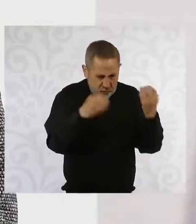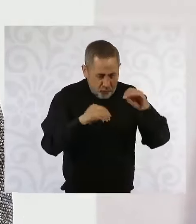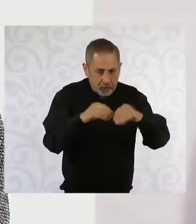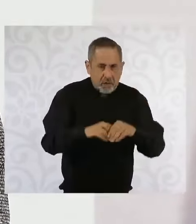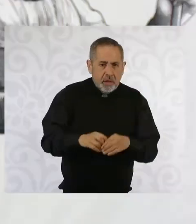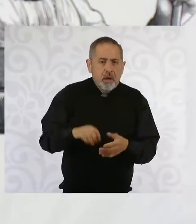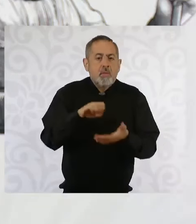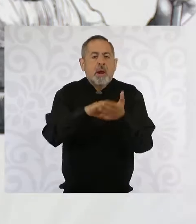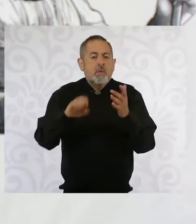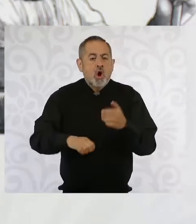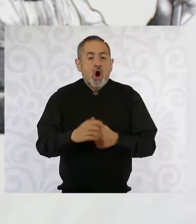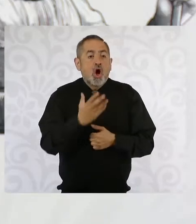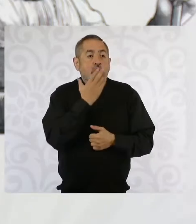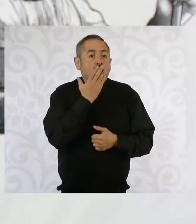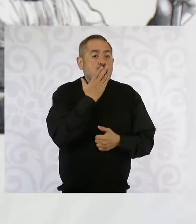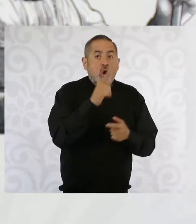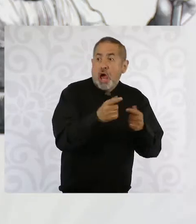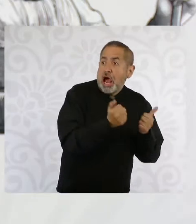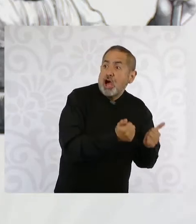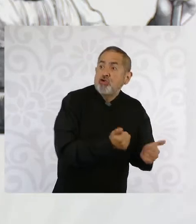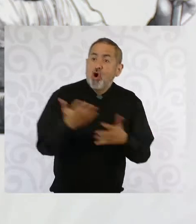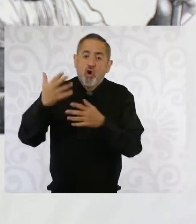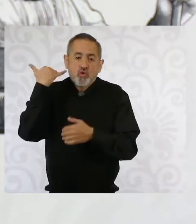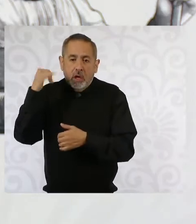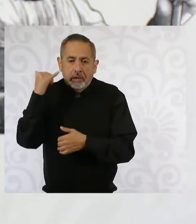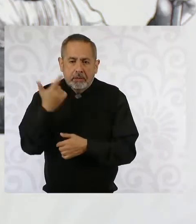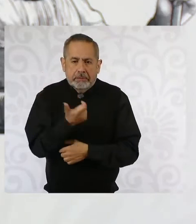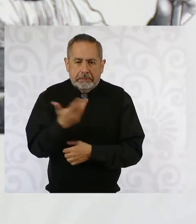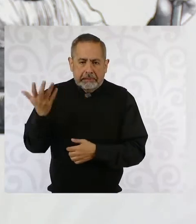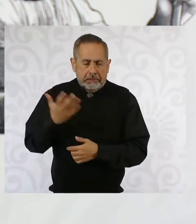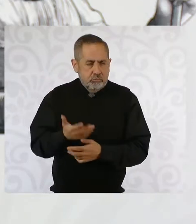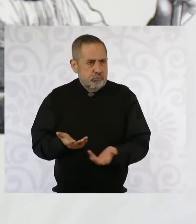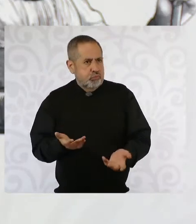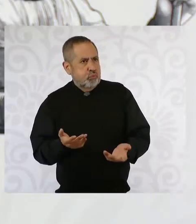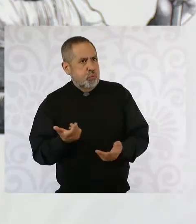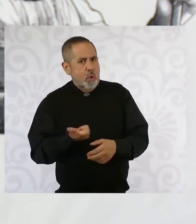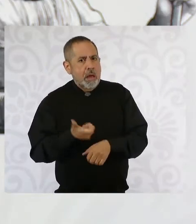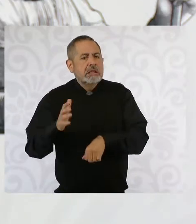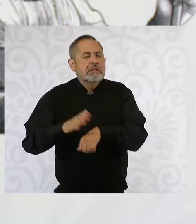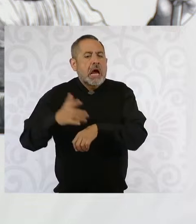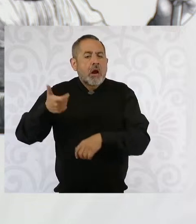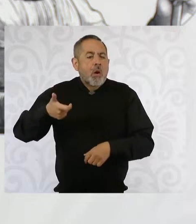de Sonora a Yucatán Pues tiene un costo eso incrementa el costo del vehículo si podemos